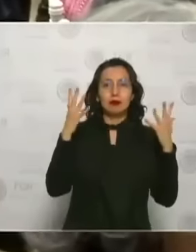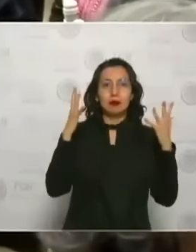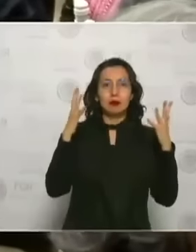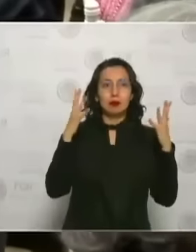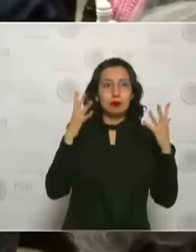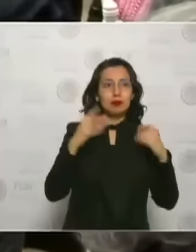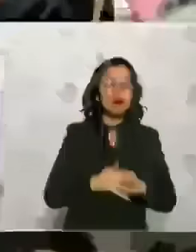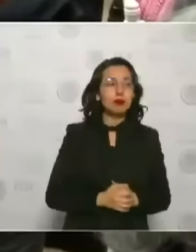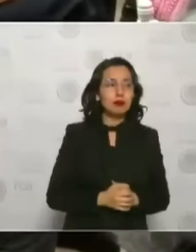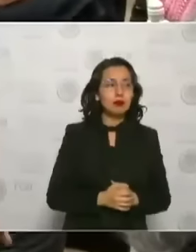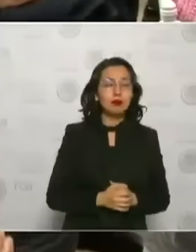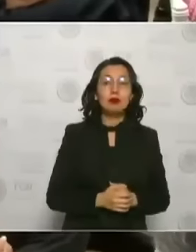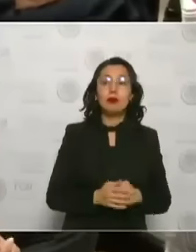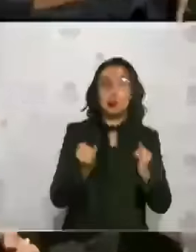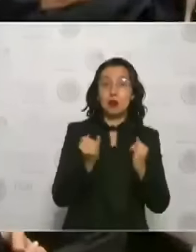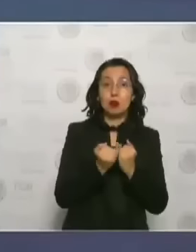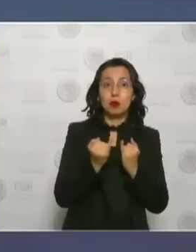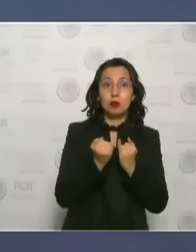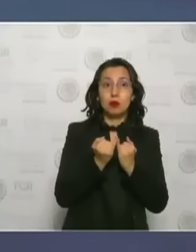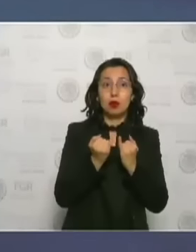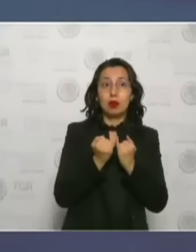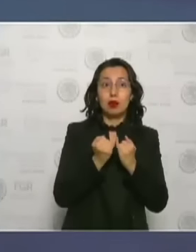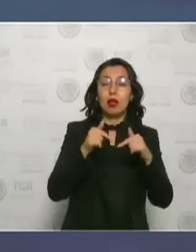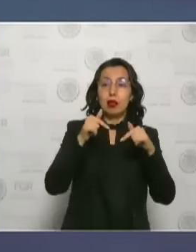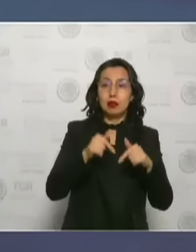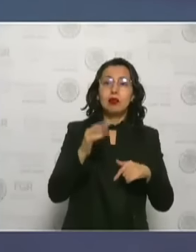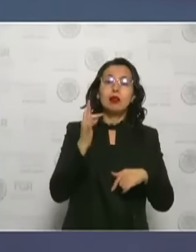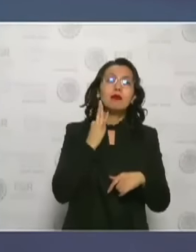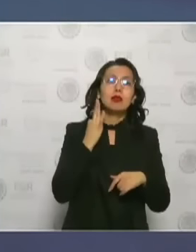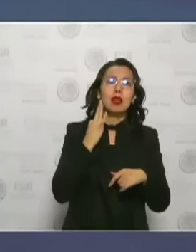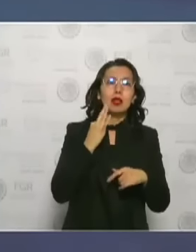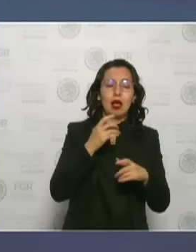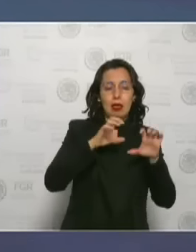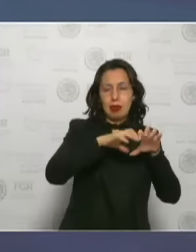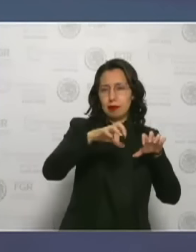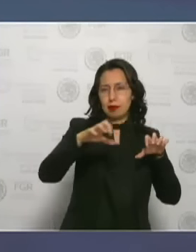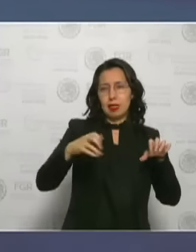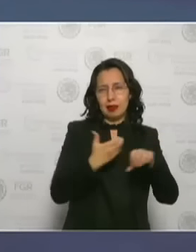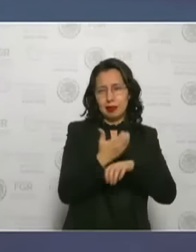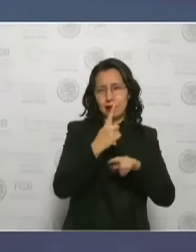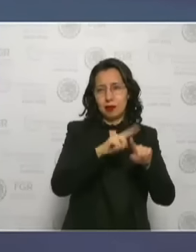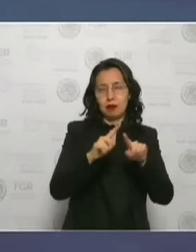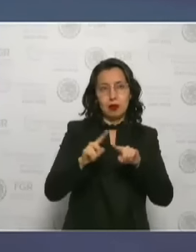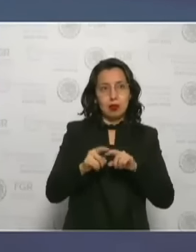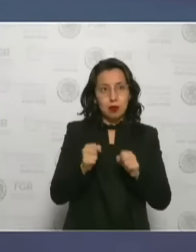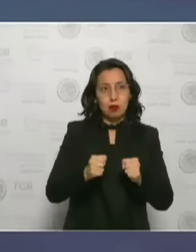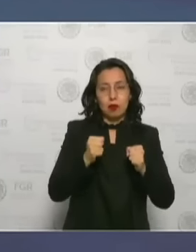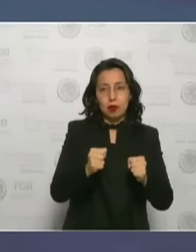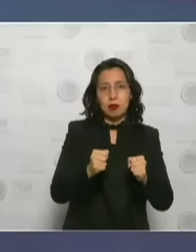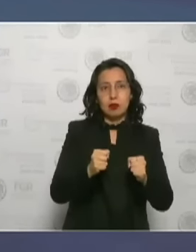Además de fortalecer nuestras fiscalías en las entidades federativas y sus regiones,